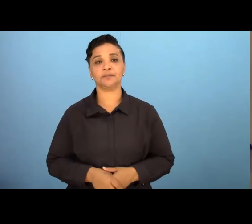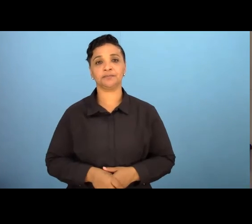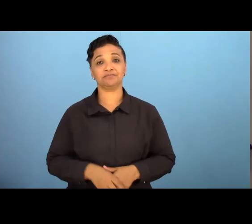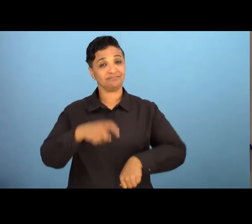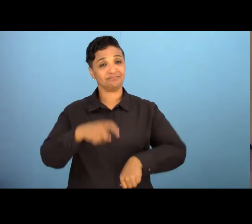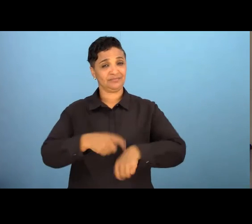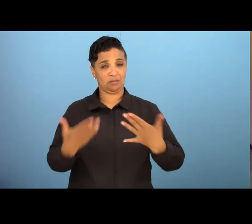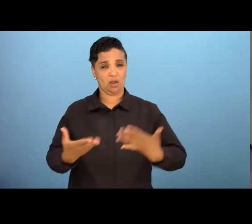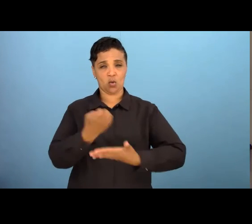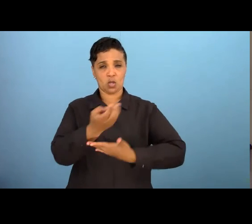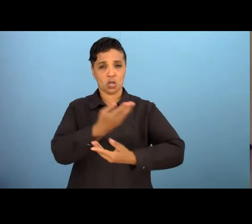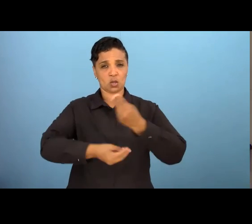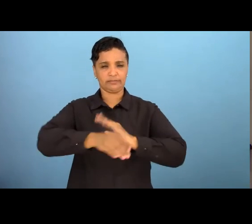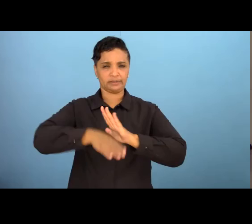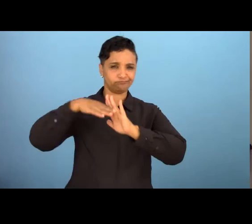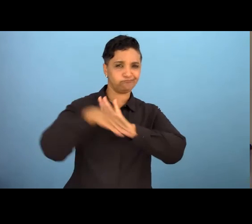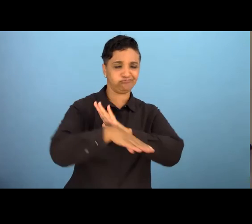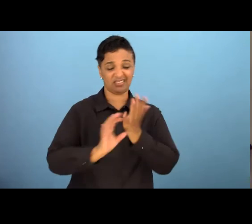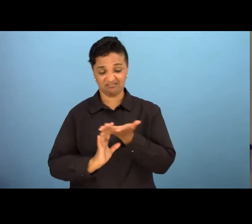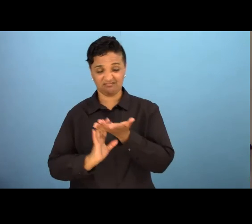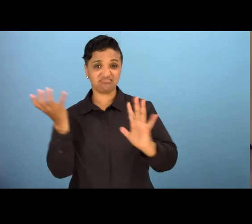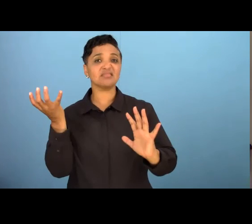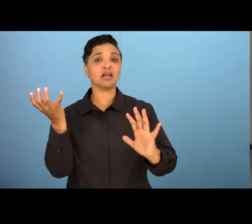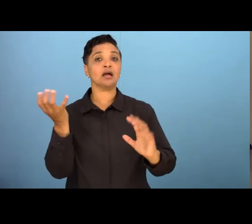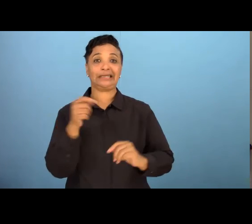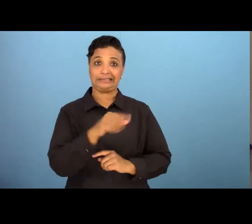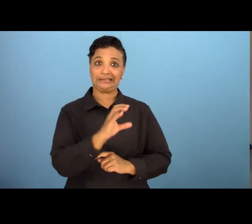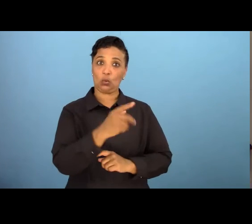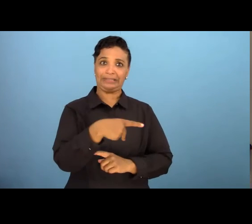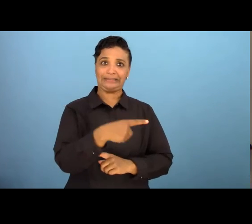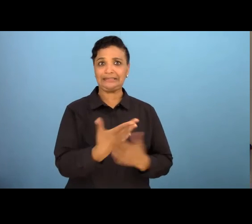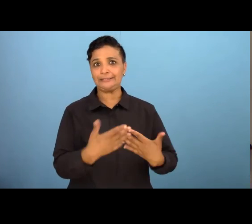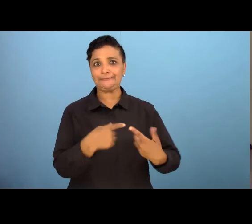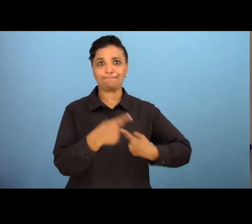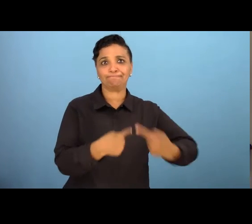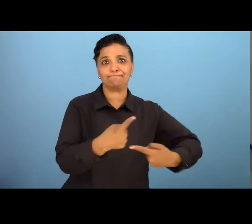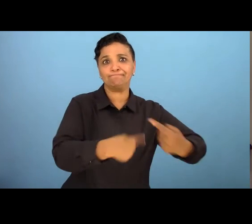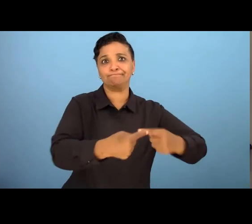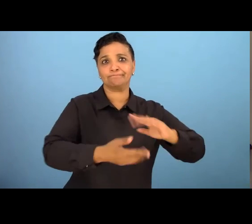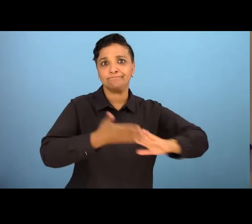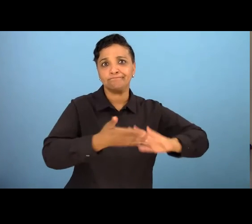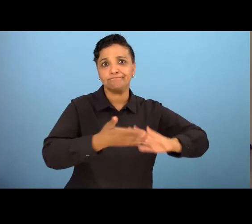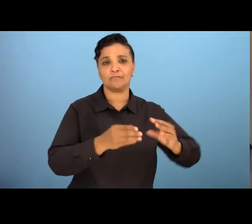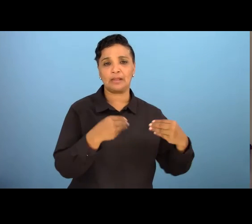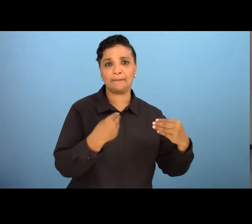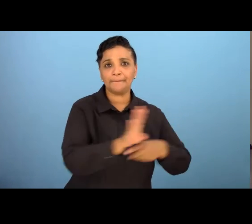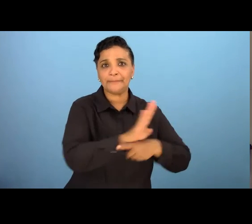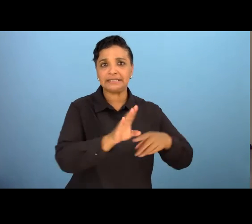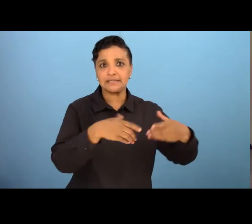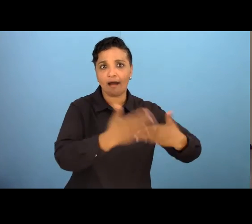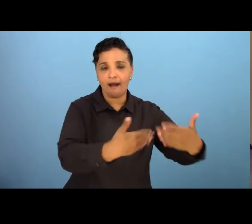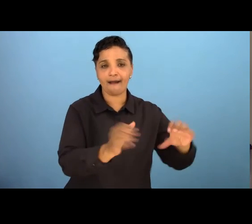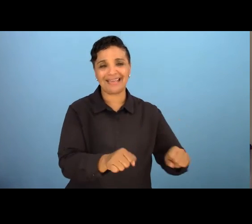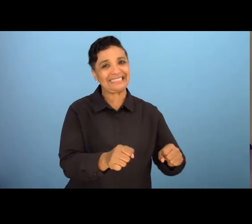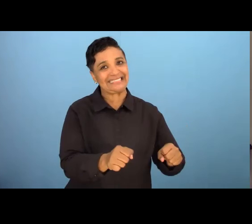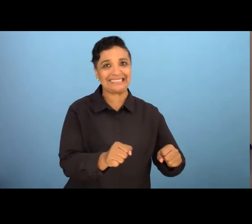discapacidad en realidad querían ser priorizados en la vacunación y también en esta situación económica